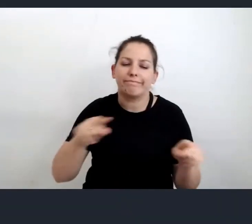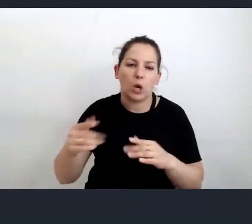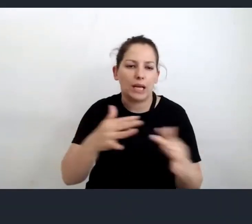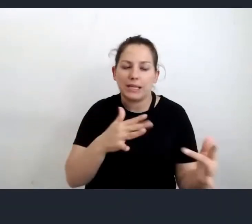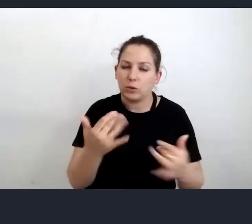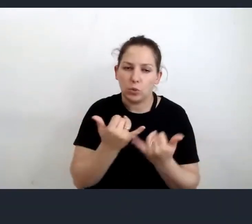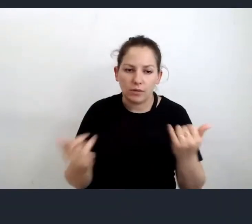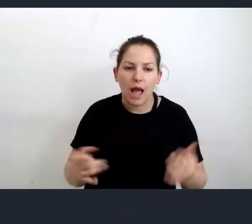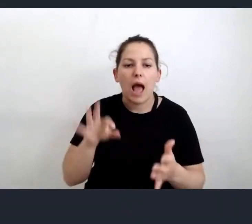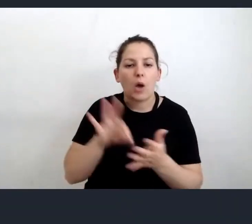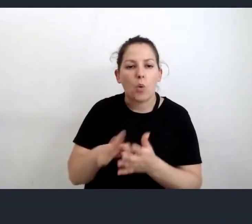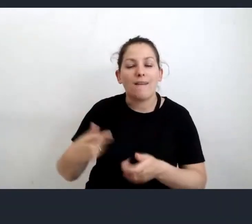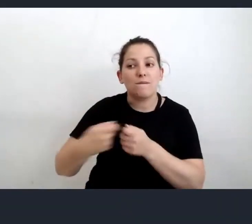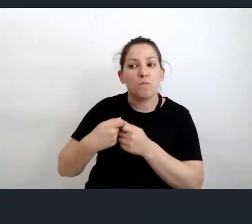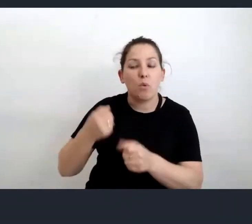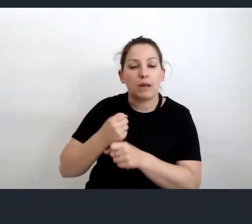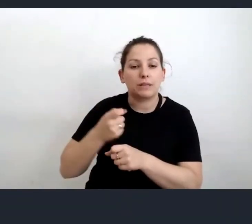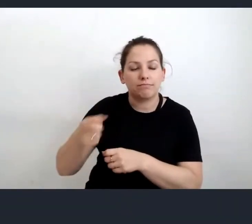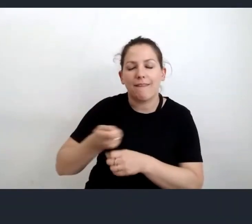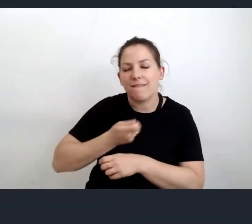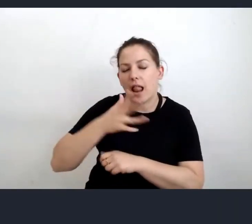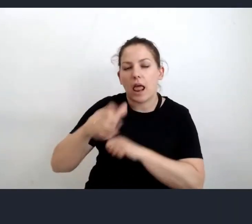współpracuje nam się od wielu lat dobrze